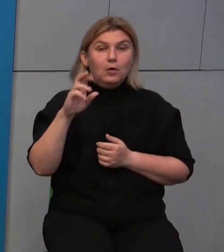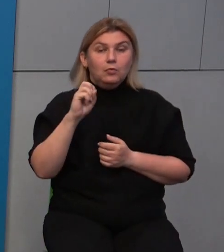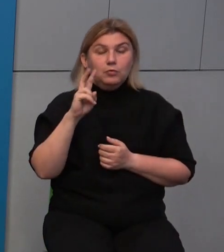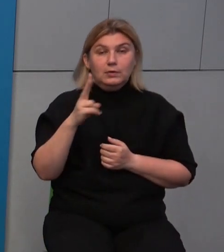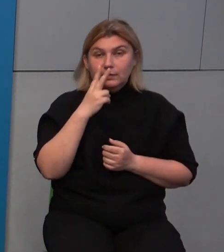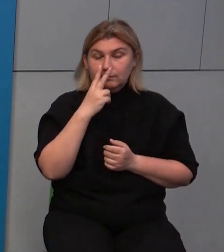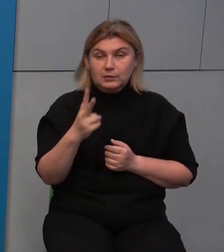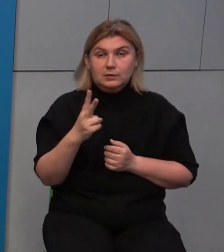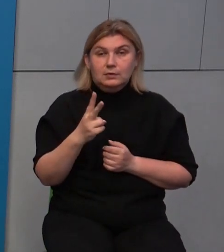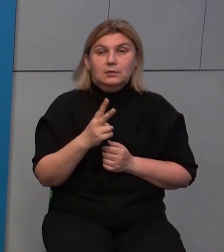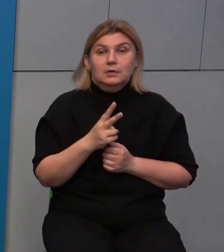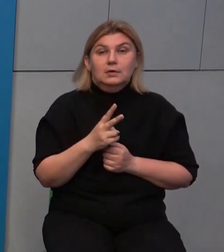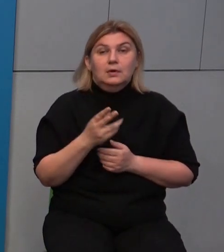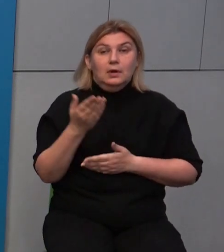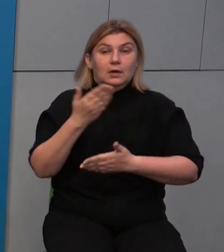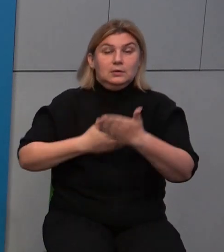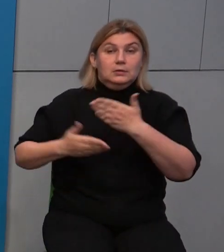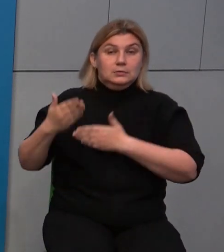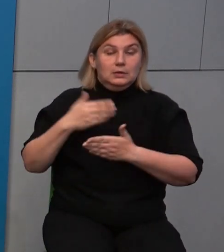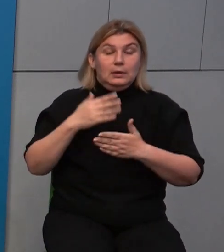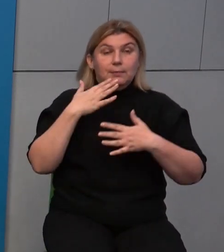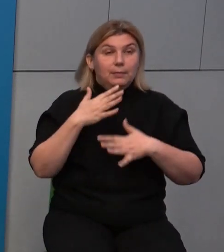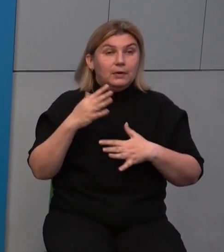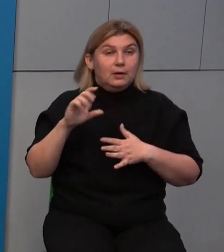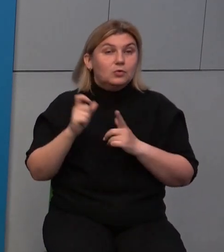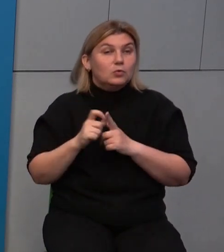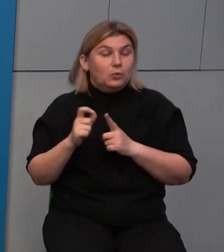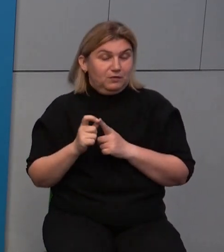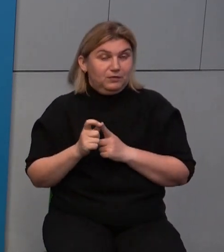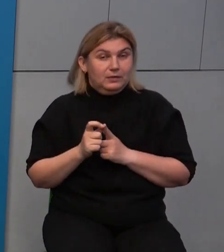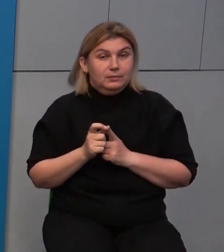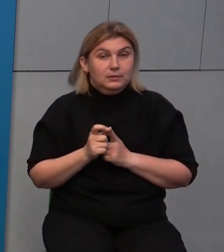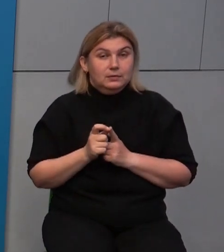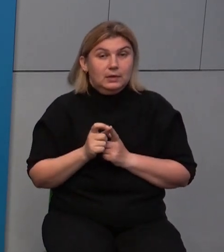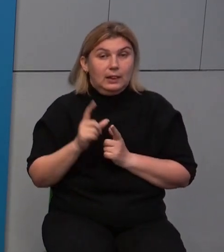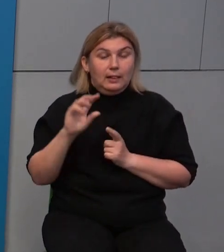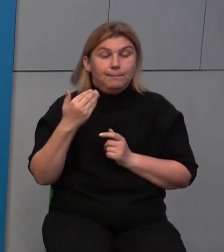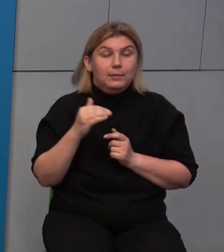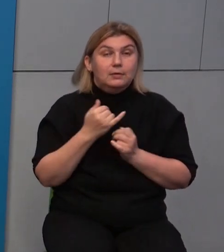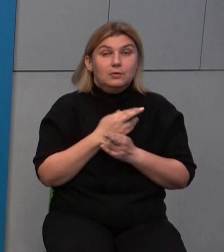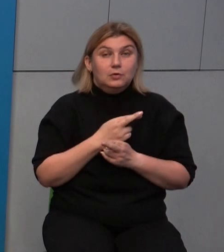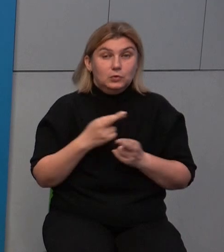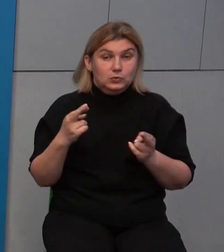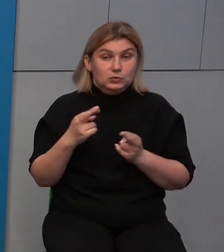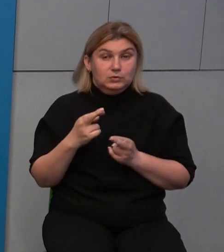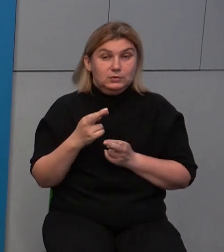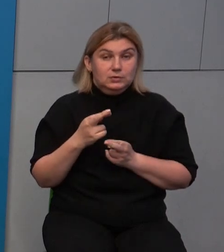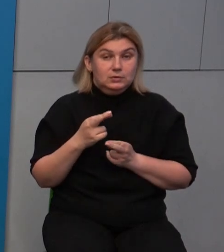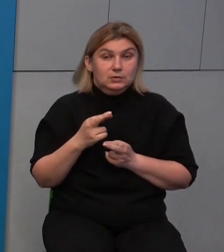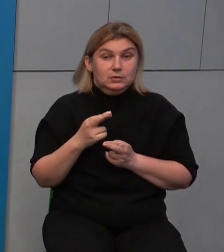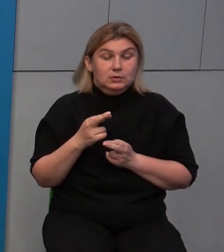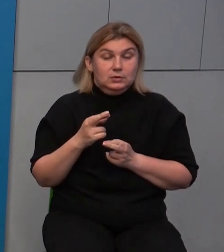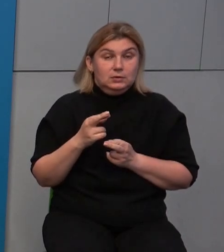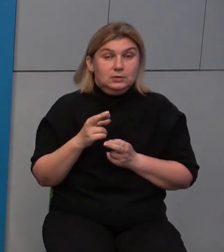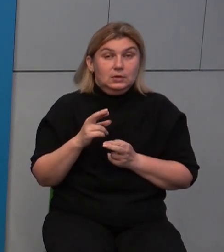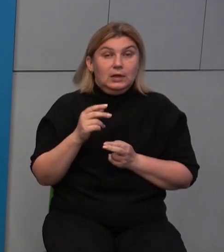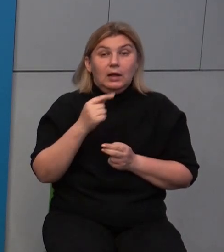gdzie oni się też często bawią słowem. No i Lem też stosujący różnego rodzaju chwyty, nie tylko w języku polskim,